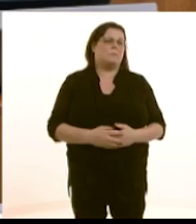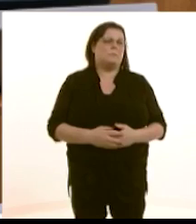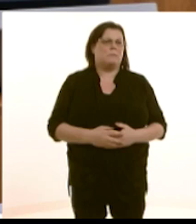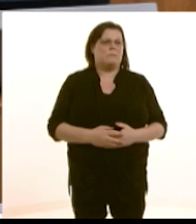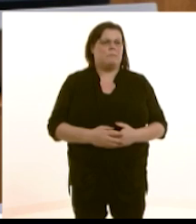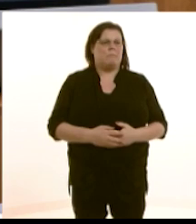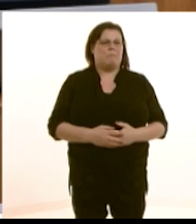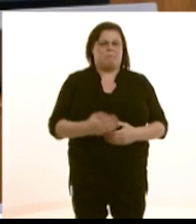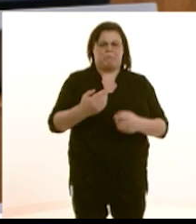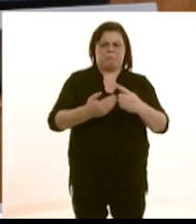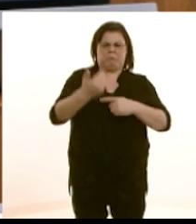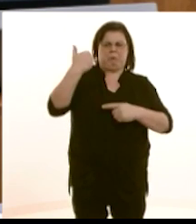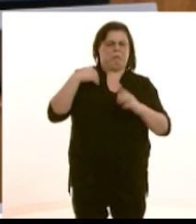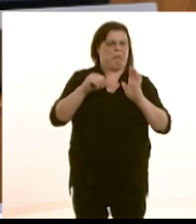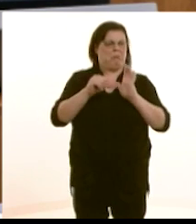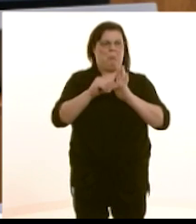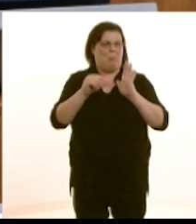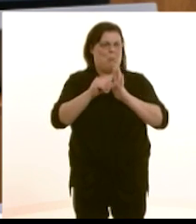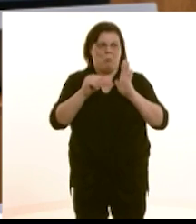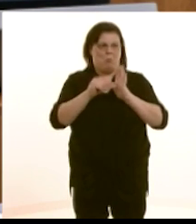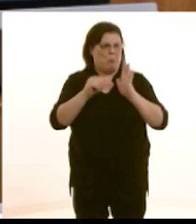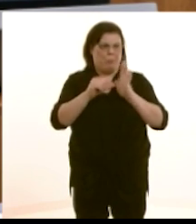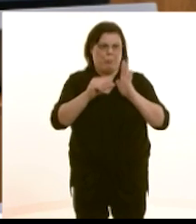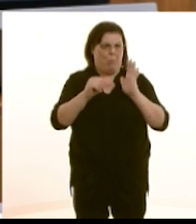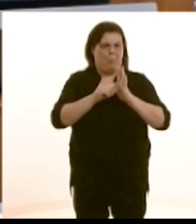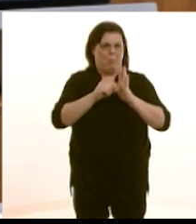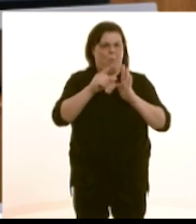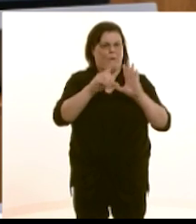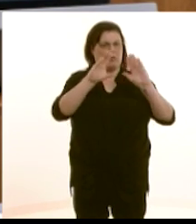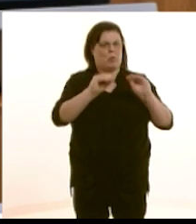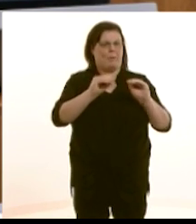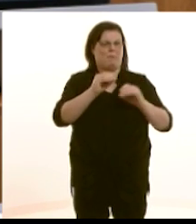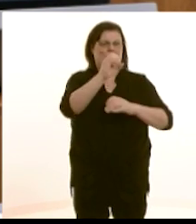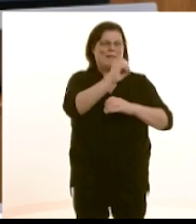iawn ar yr ochr hon iír Cynulliad. Rydym niín moyn sicrhau bod cytundebau sero awr